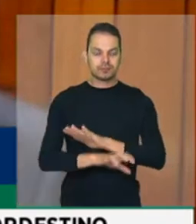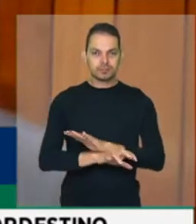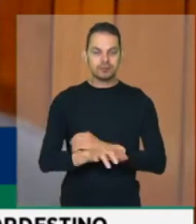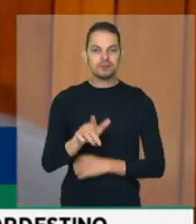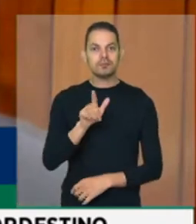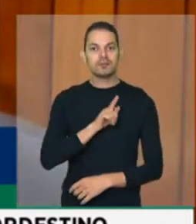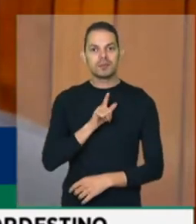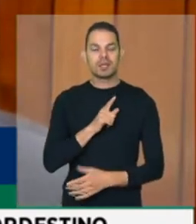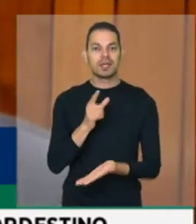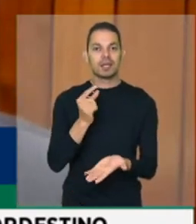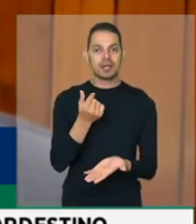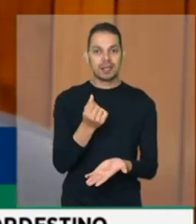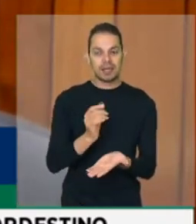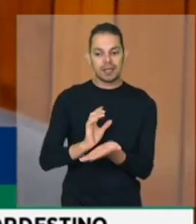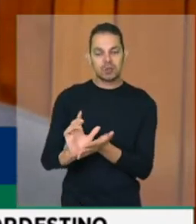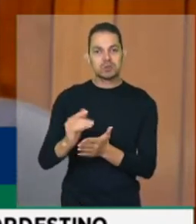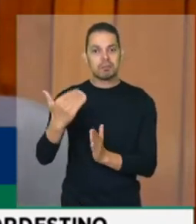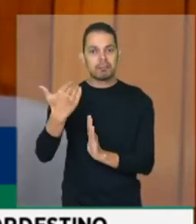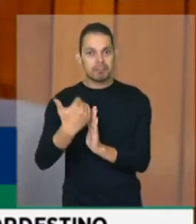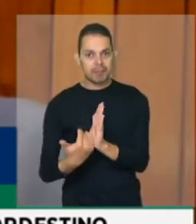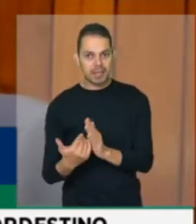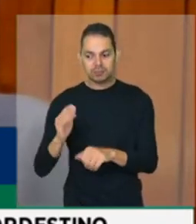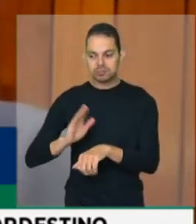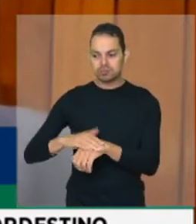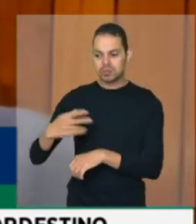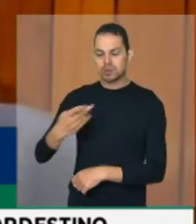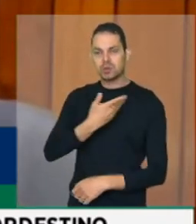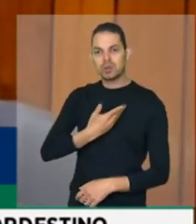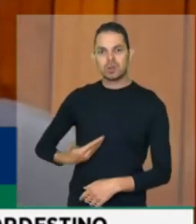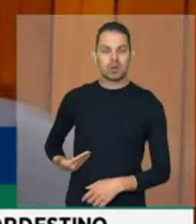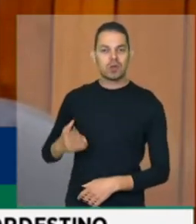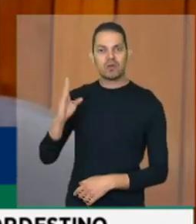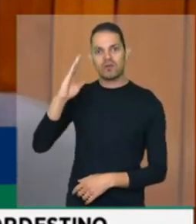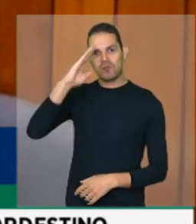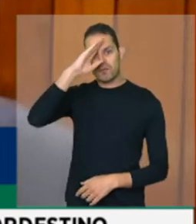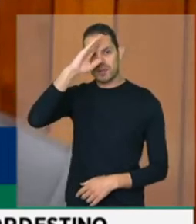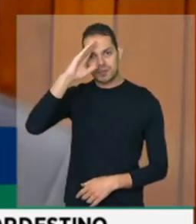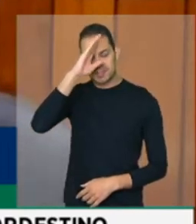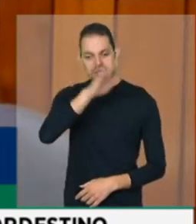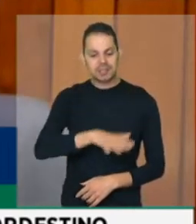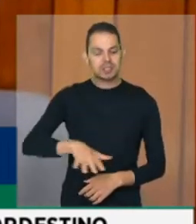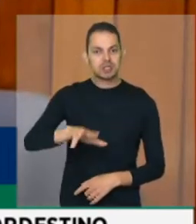NÓS TEMOS, ESTAMOS VENDO RECURSOS POR PARTE DO GOVERNO BOLSONARO PARA ESSAS ÁREAS DE PROTEÇÃO AMBIENTAL. ISSO ESTÁ INCLUSIVE ENVERGONHANDO